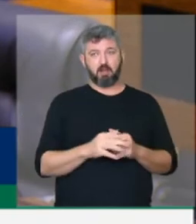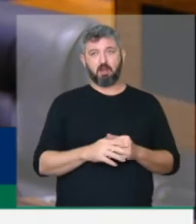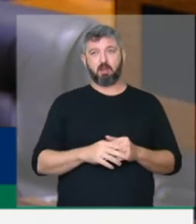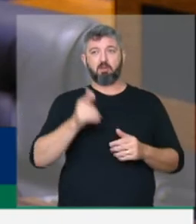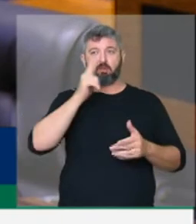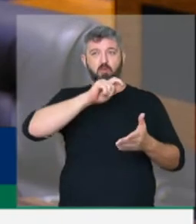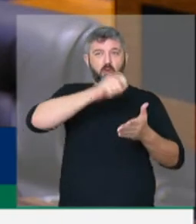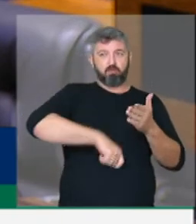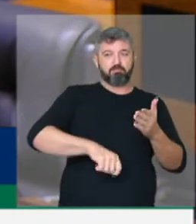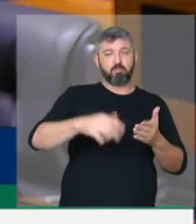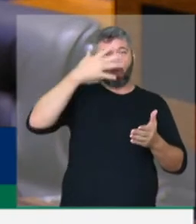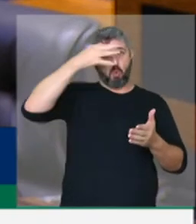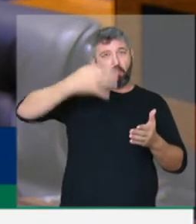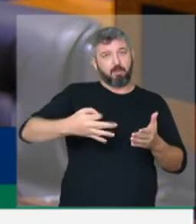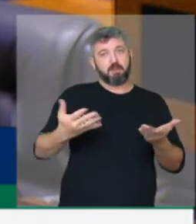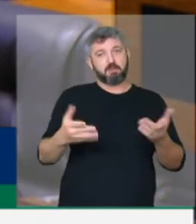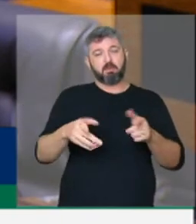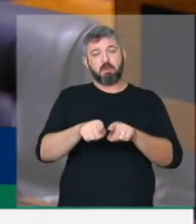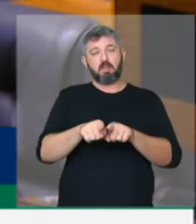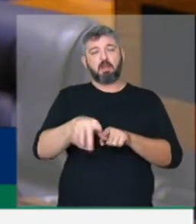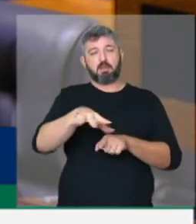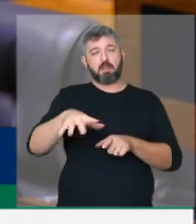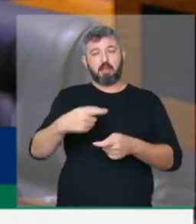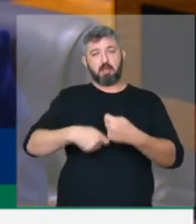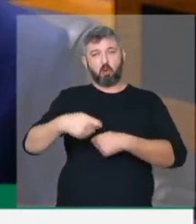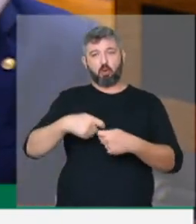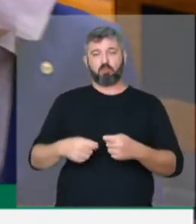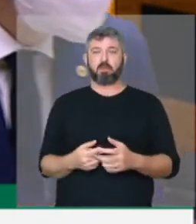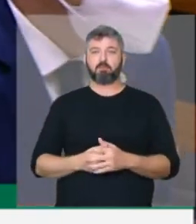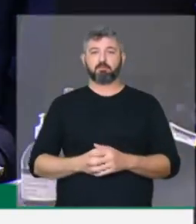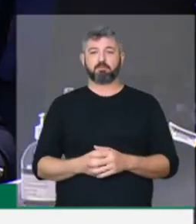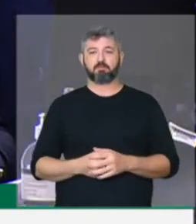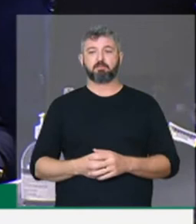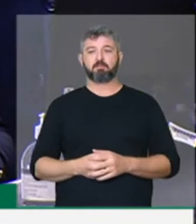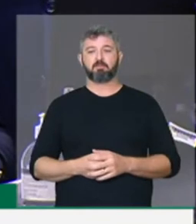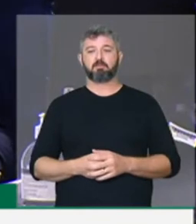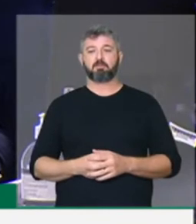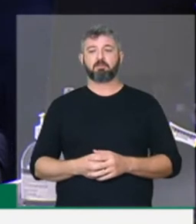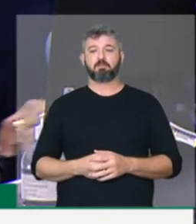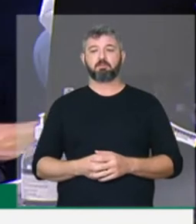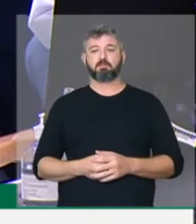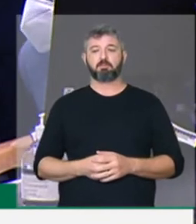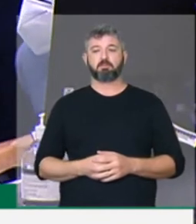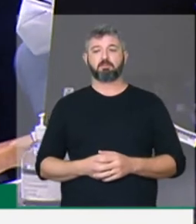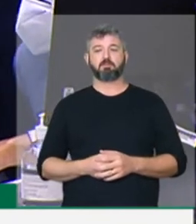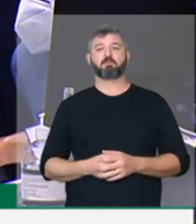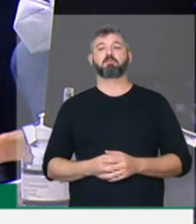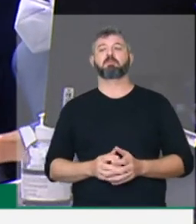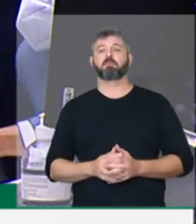ESPECIALMENTE COMPREENSÃO PARANÁ PARTE DA EQUIPE ECONÔ MICA, MUITO OBRIGADO, SENHOR PRESIDENTE. [PRESIDENTE]: SENHOR PRESIDENTE. [DEPUTADO]: PRESIDENTE... [DEPUTADO]: SENHOR PRESIDENTE, SÓ PARA FAZER UM